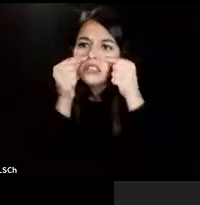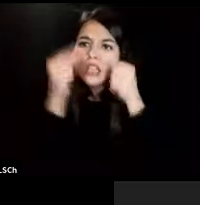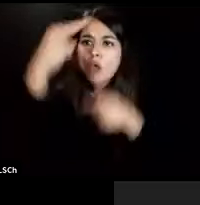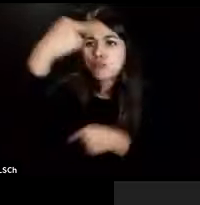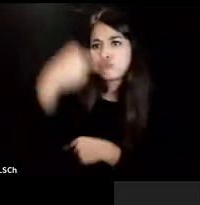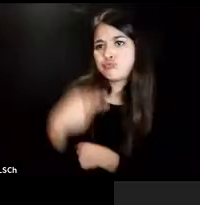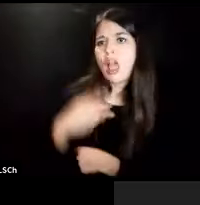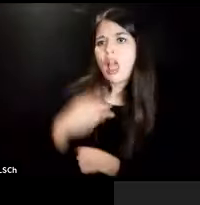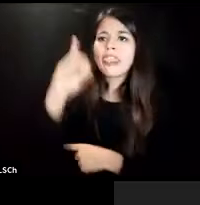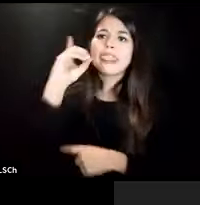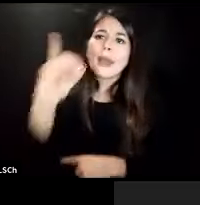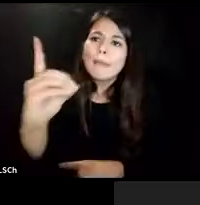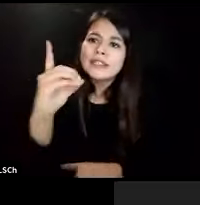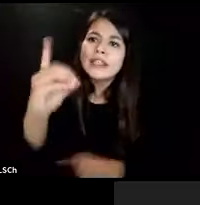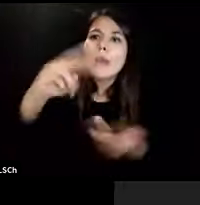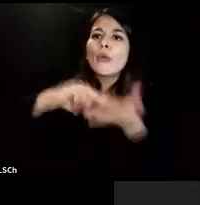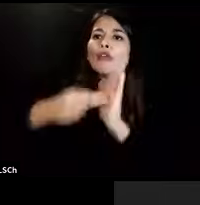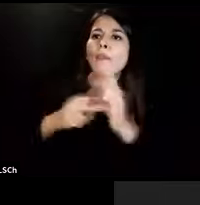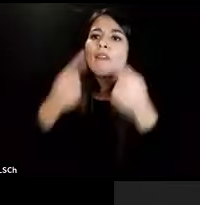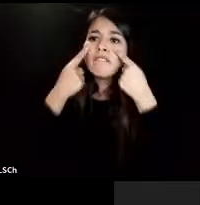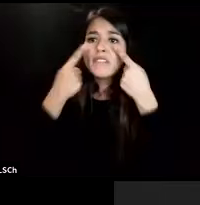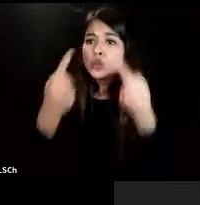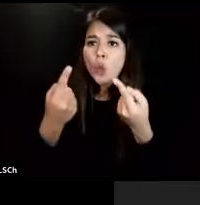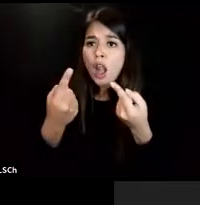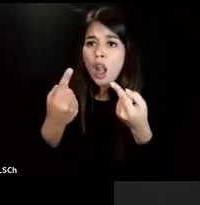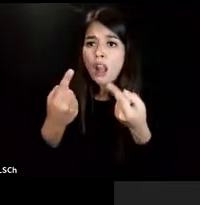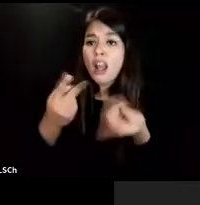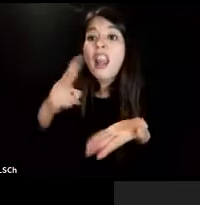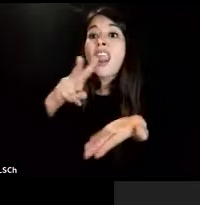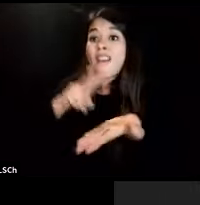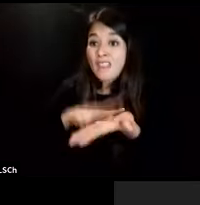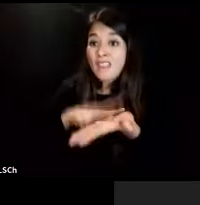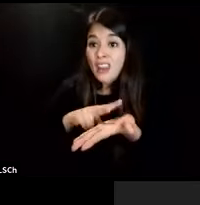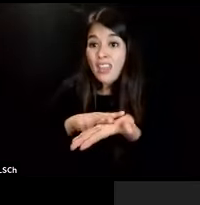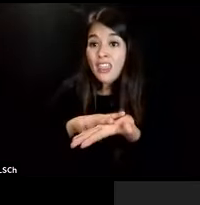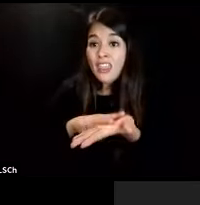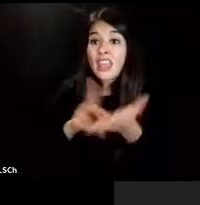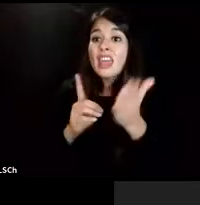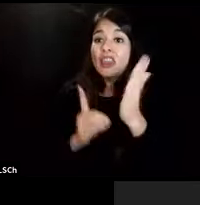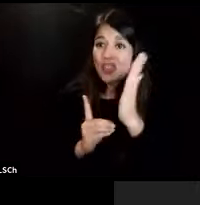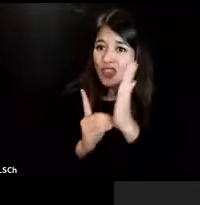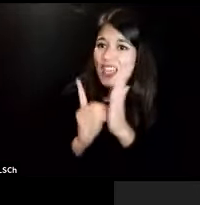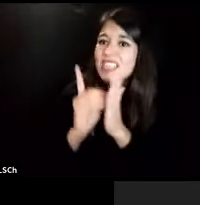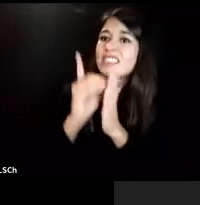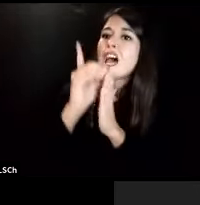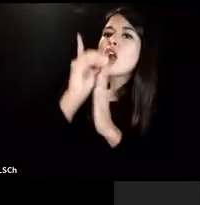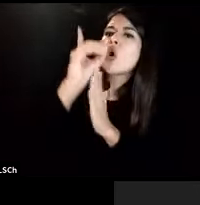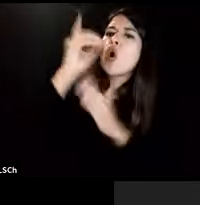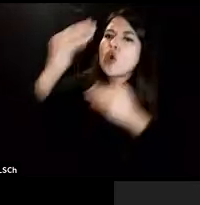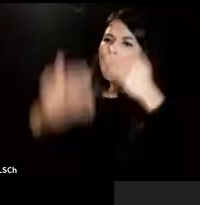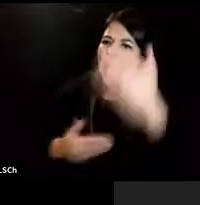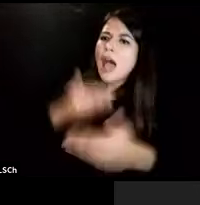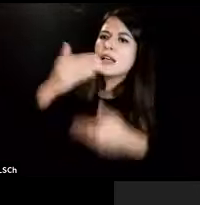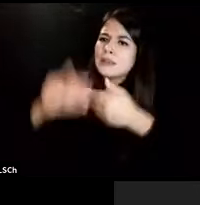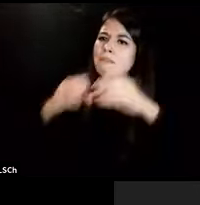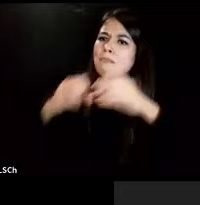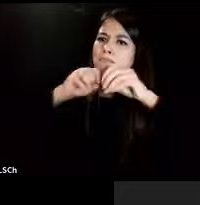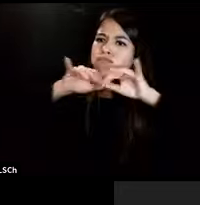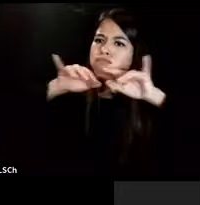visual. Y la verdad es que se empiezan a desarrollar. Y se empiezan a desarrollar cada vez más masivamente a raíz de esto.